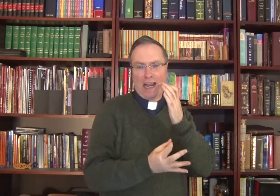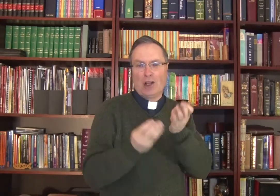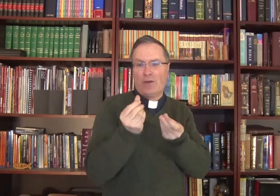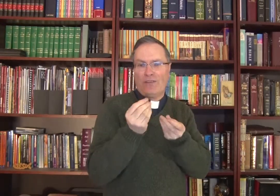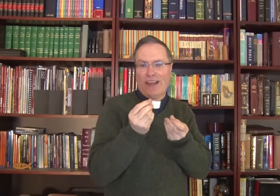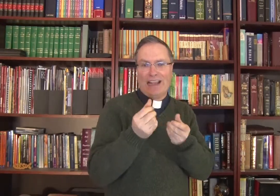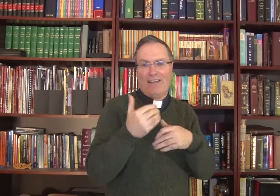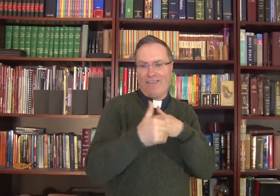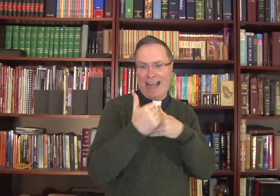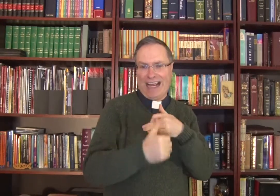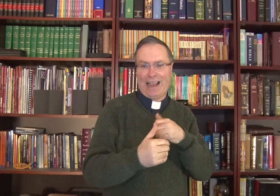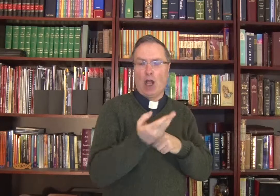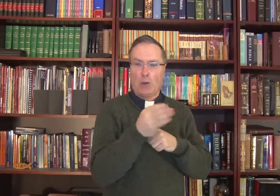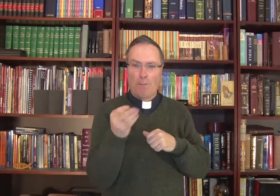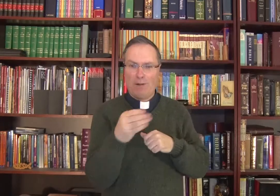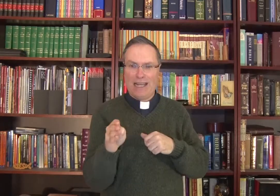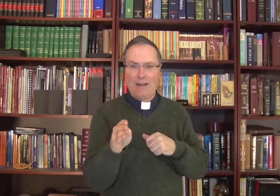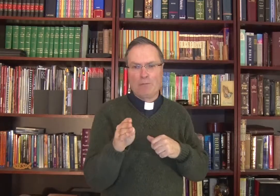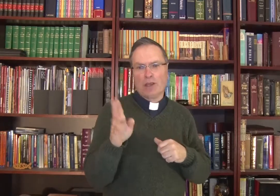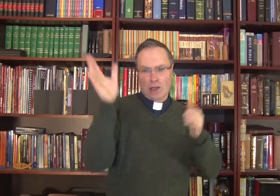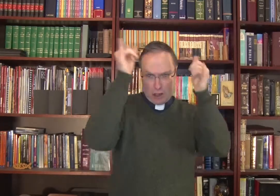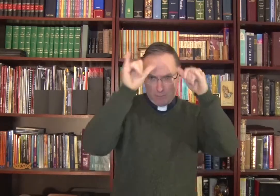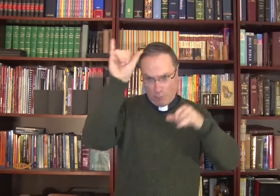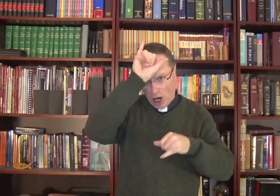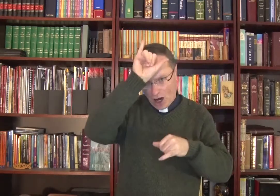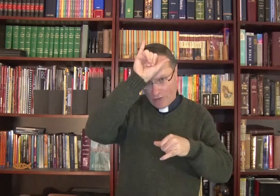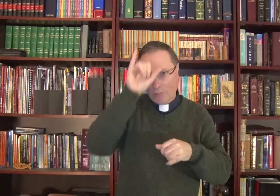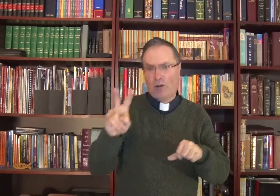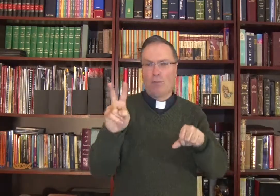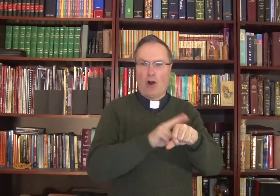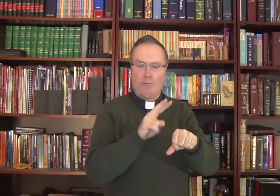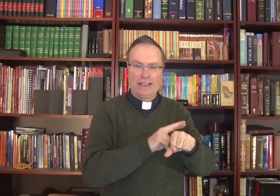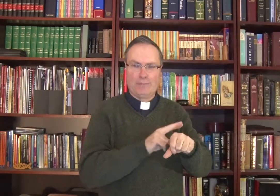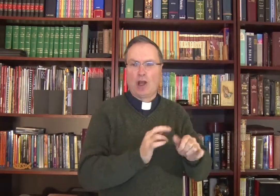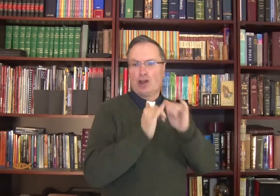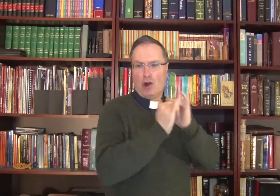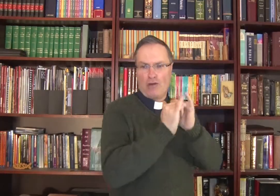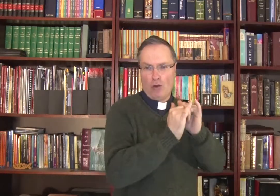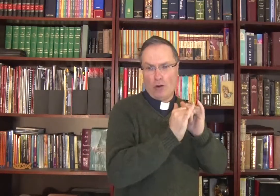de fine farine, de blé, de bœufs, de brebis, de chevaux,